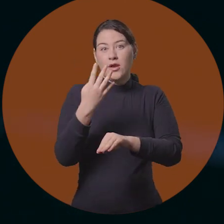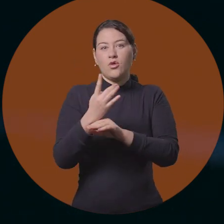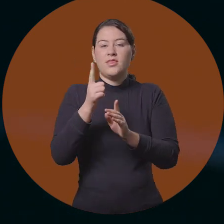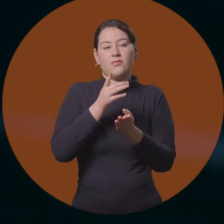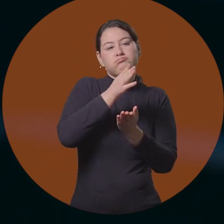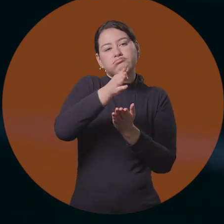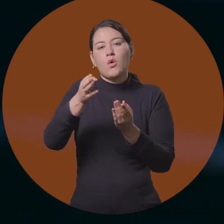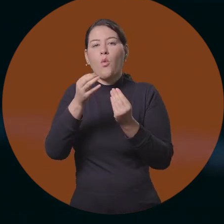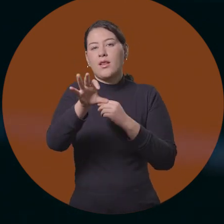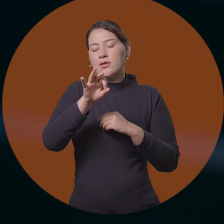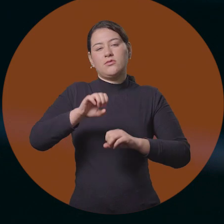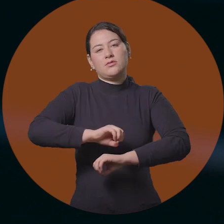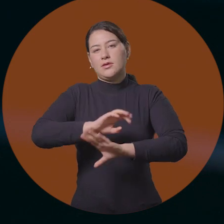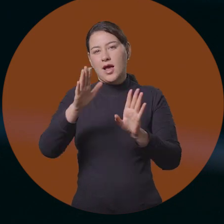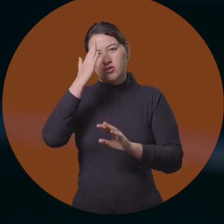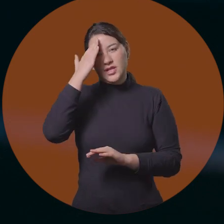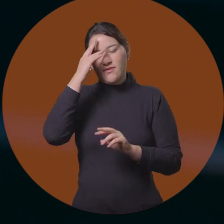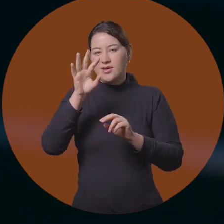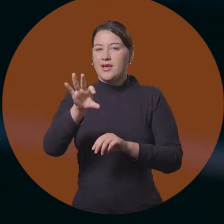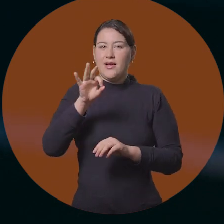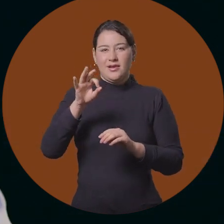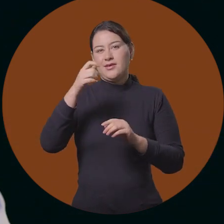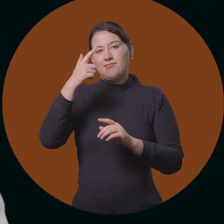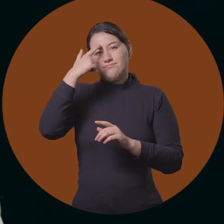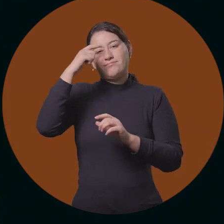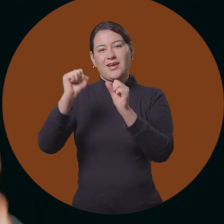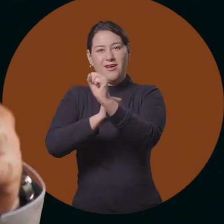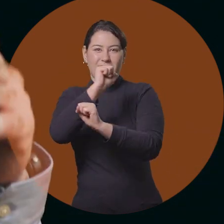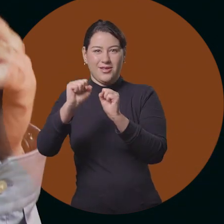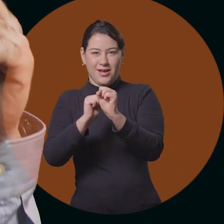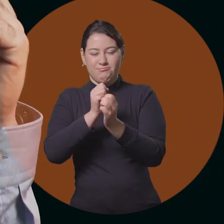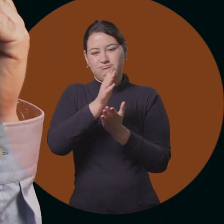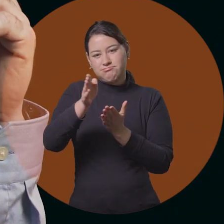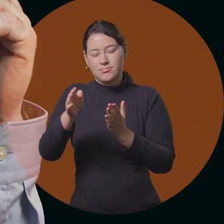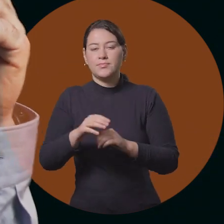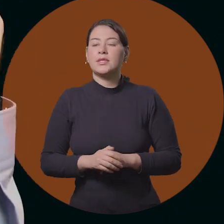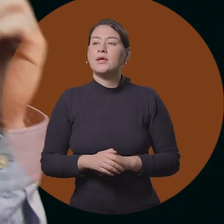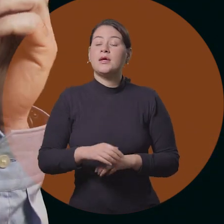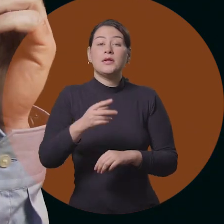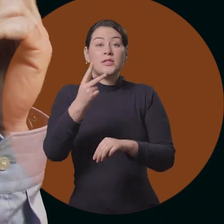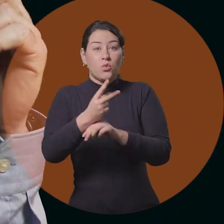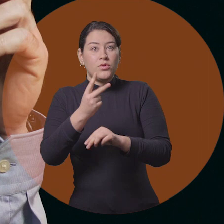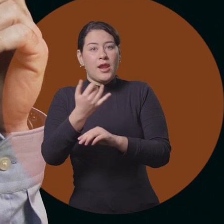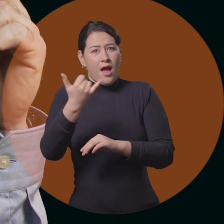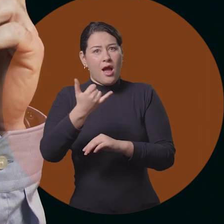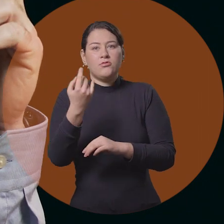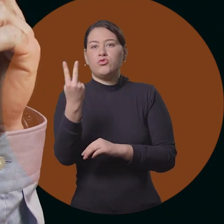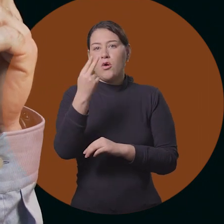yo estaba claro que era por el lado de ingeniería, ¿no? Mirá, en secundaria yo tuve dos profesores que a mí me marcaron mucho.